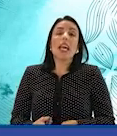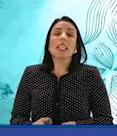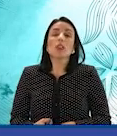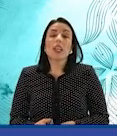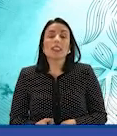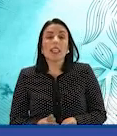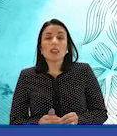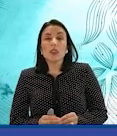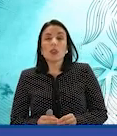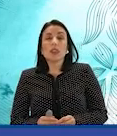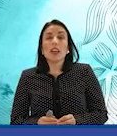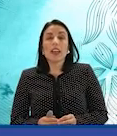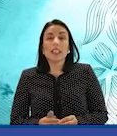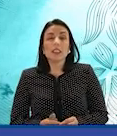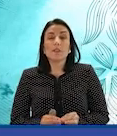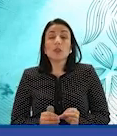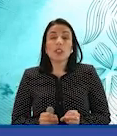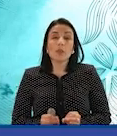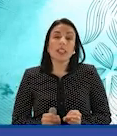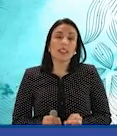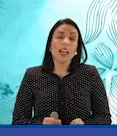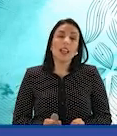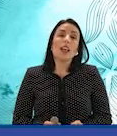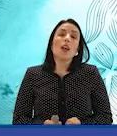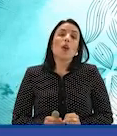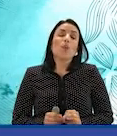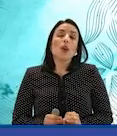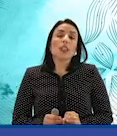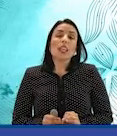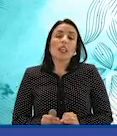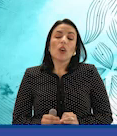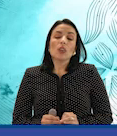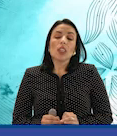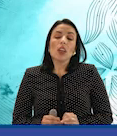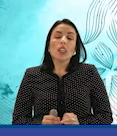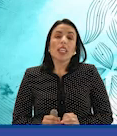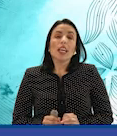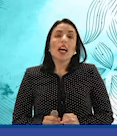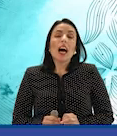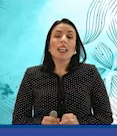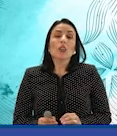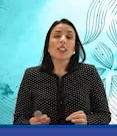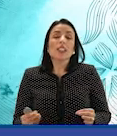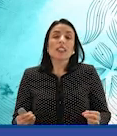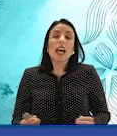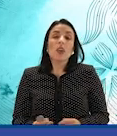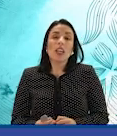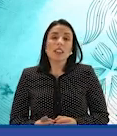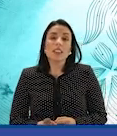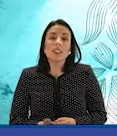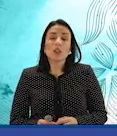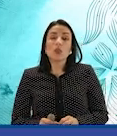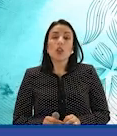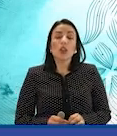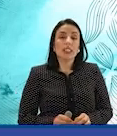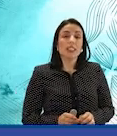Eso resulta fundamental, porque Contraloría ha solicitado a las instituciones